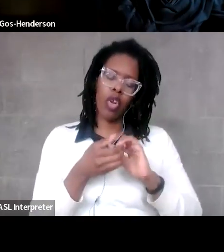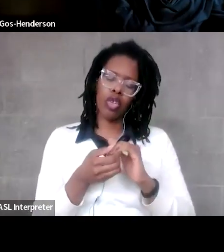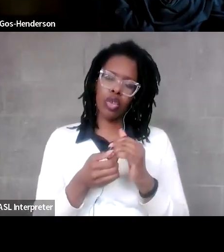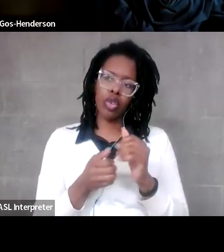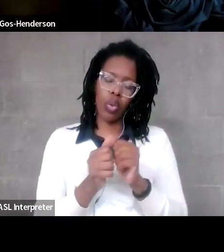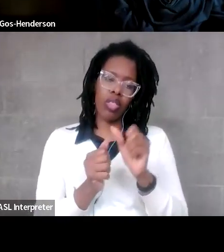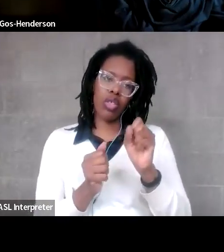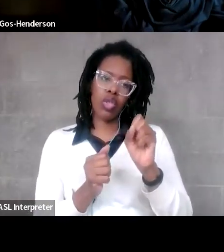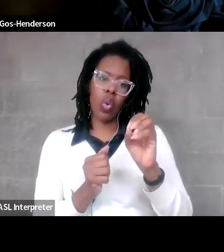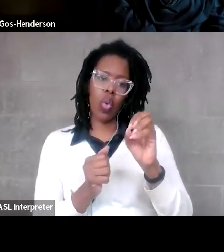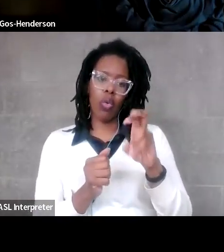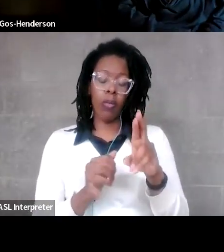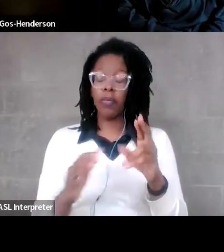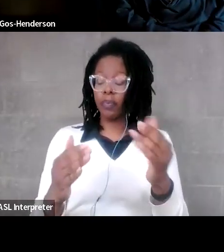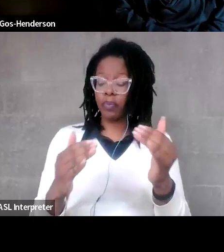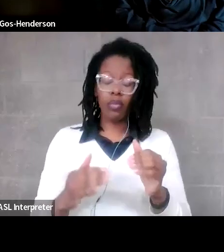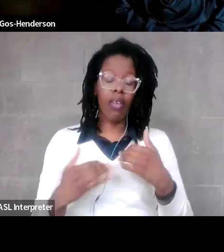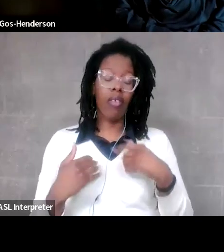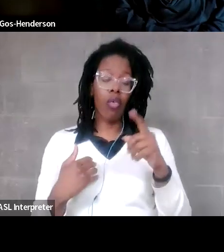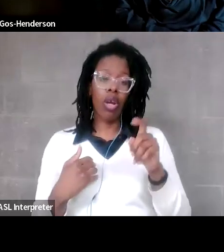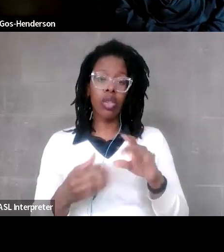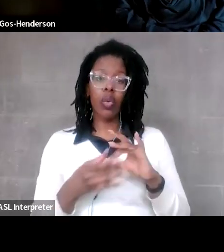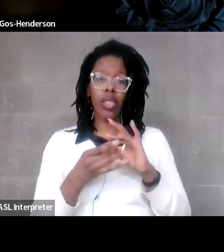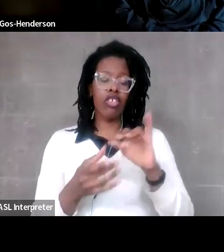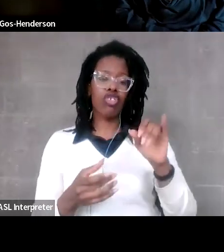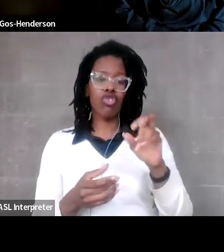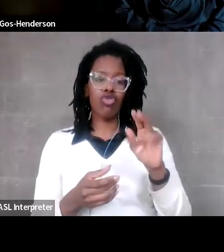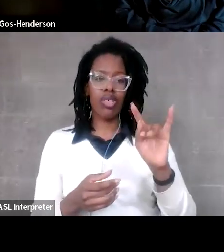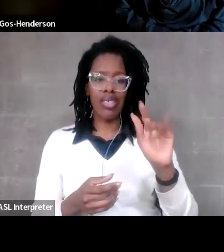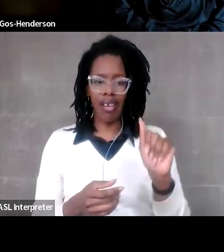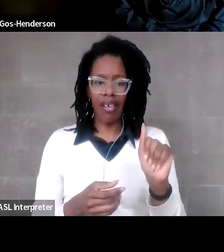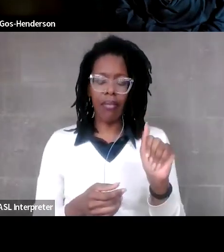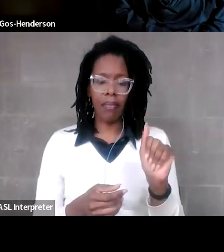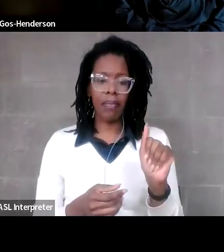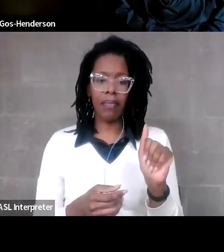Tengo una pregunta aquí para Jarita, y tiene que ver con muchas preguntas